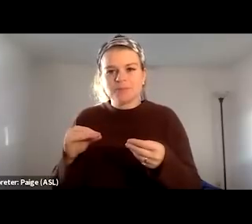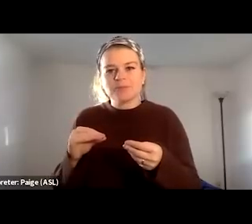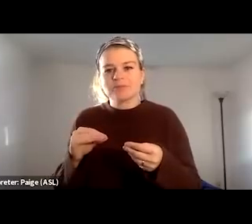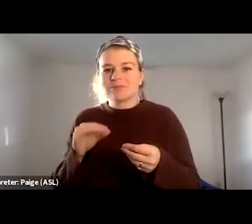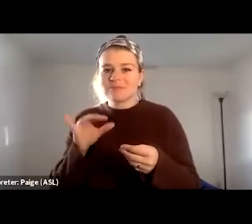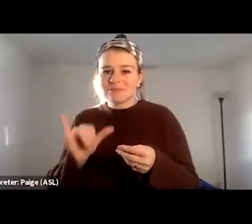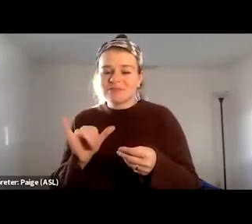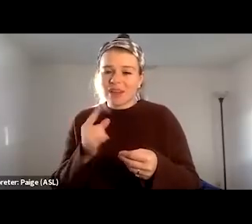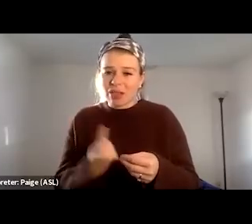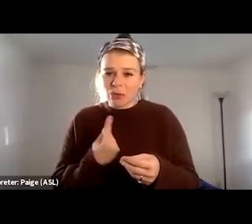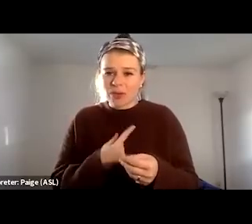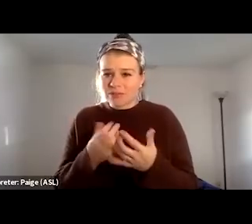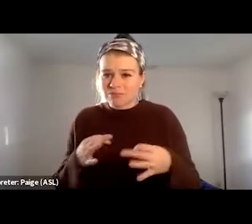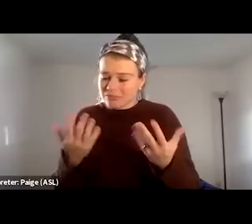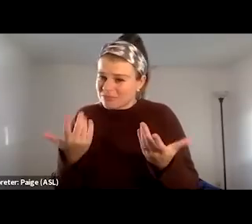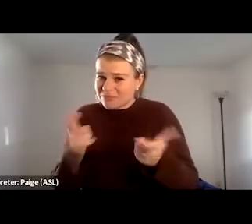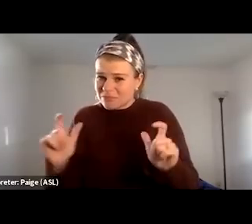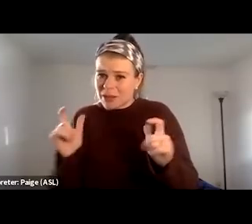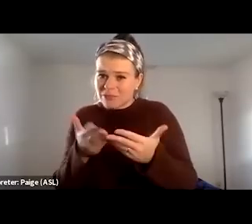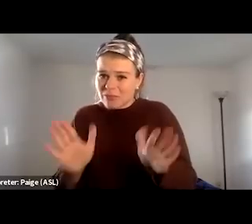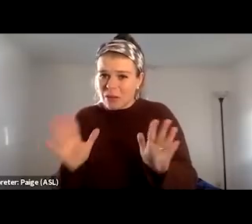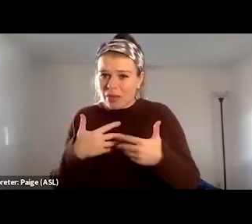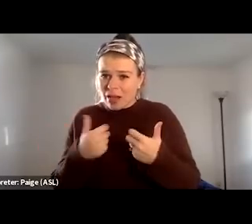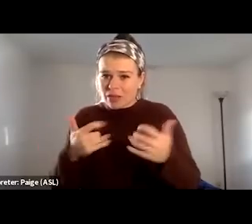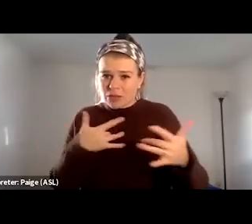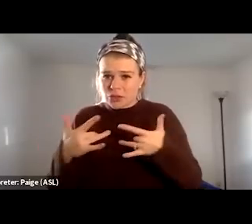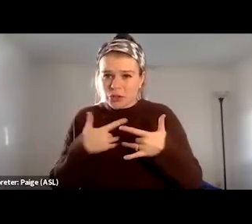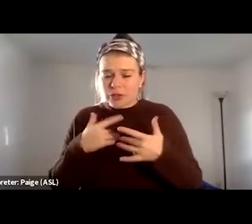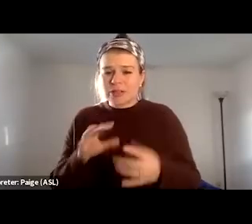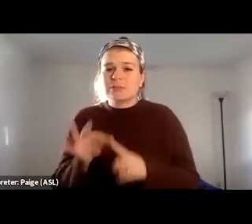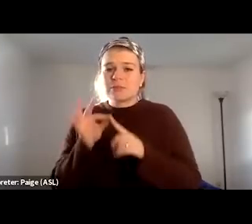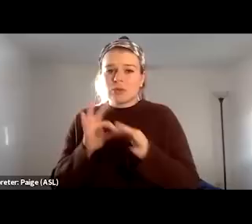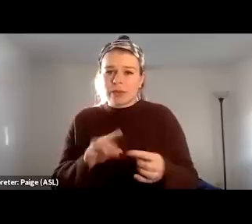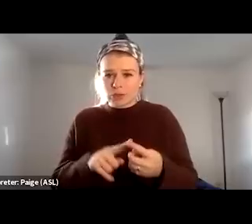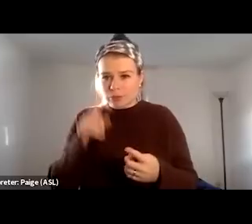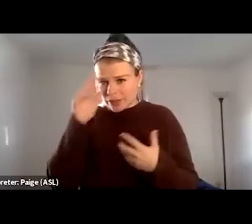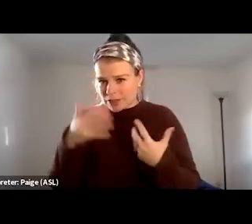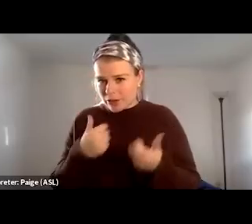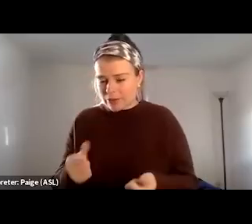asociada con una serie de trastornos físicos y mentales. De hecho, la tasa de mortalidad asociada con la soledad